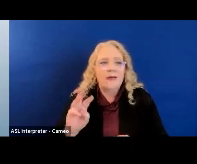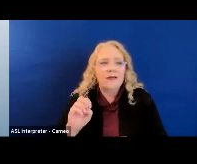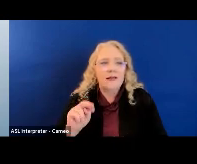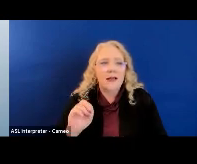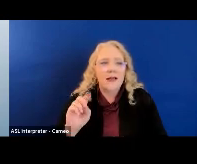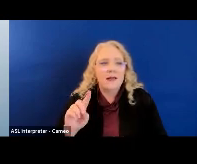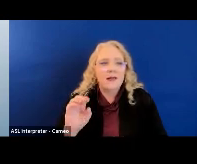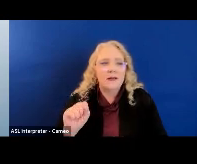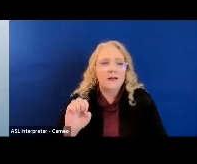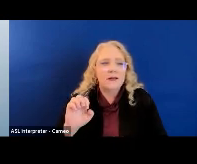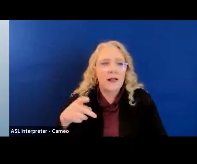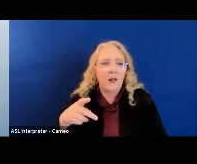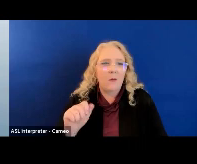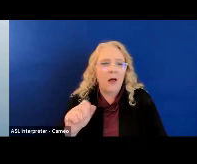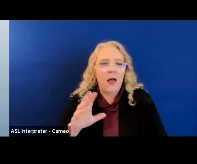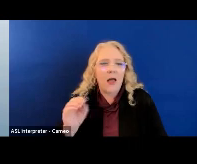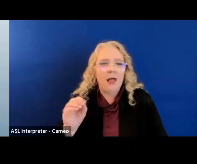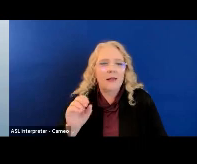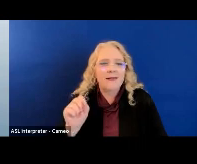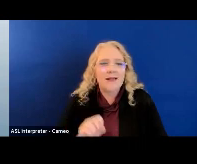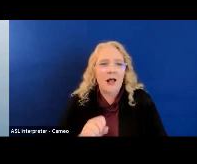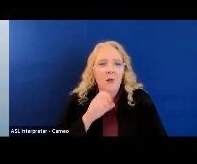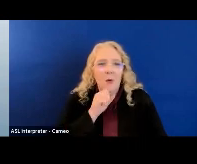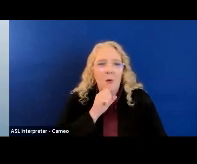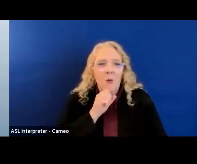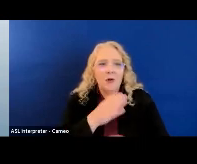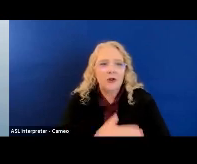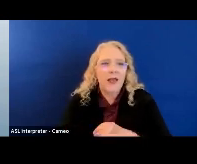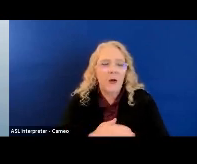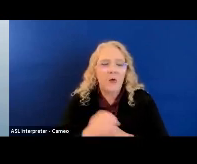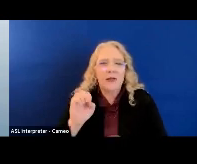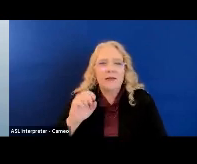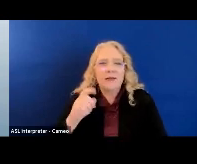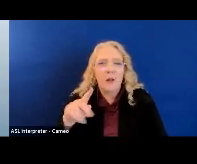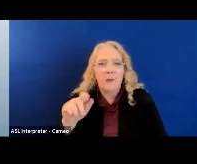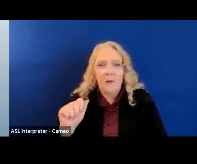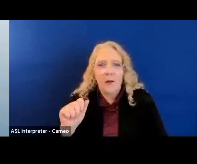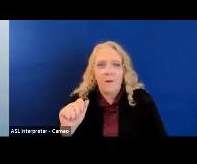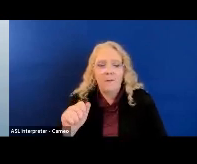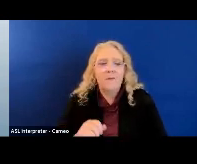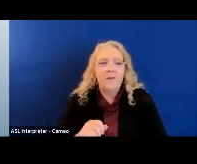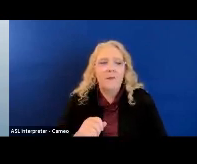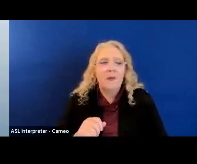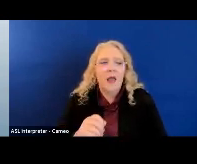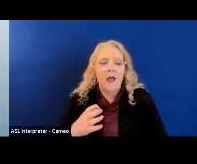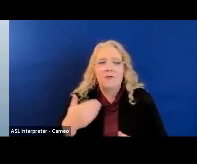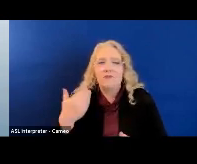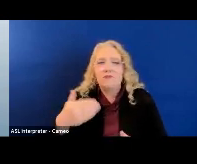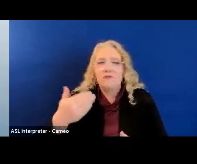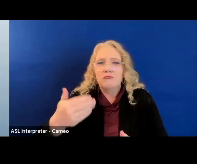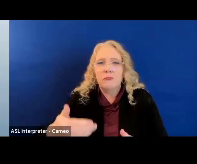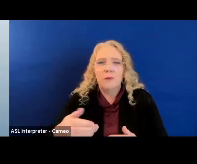de las partes de las garantías procesales y las que se incorporarán a lo largo de la presentación, escucharemos